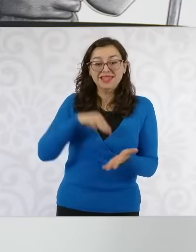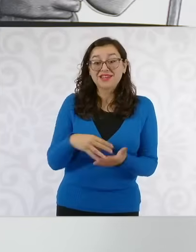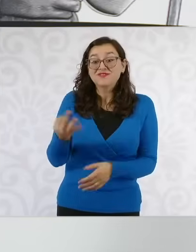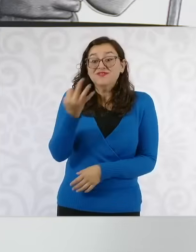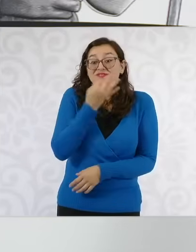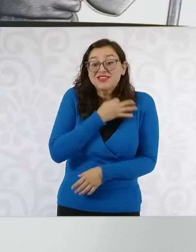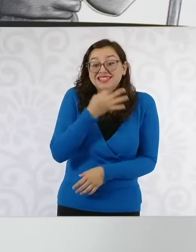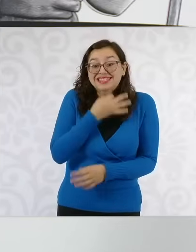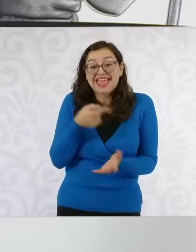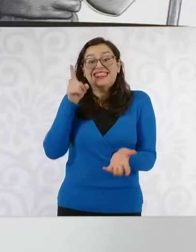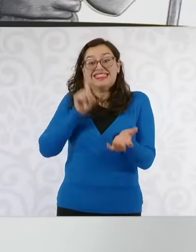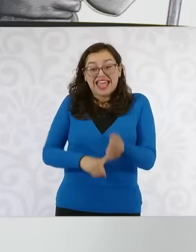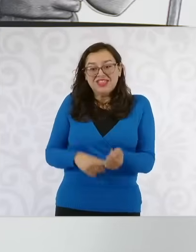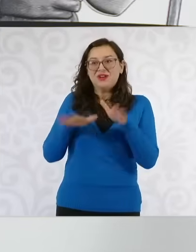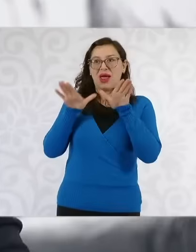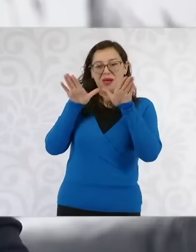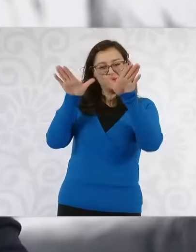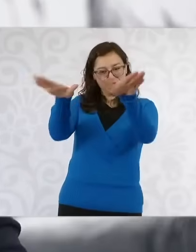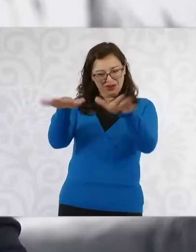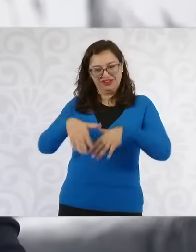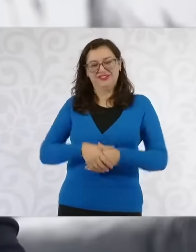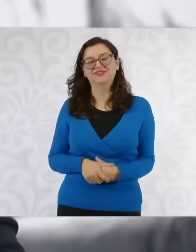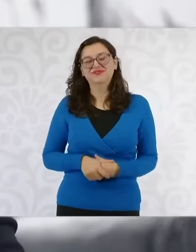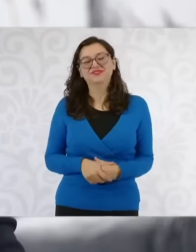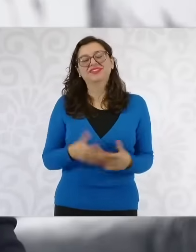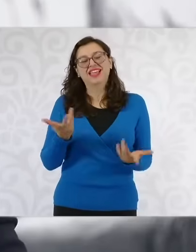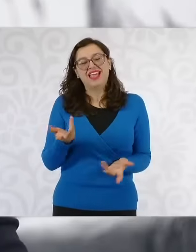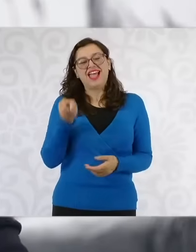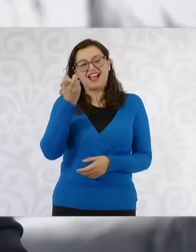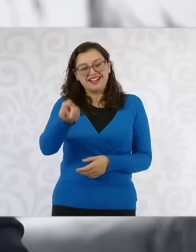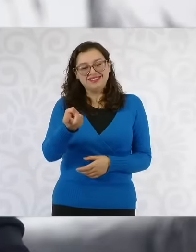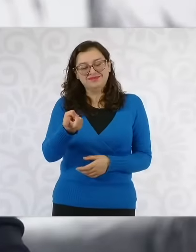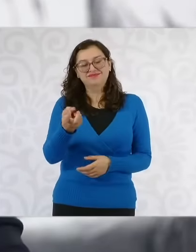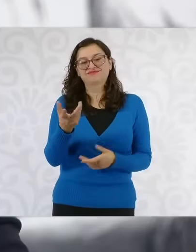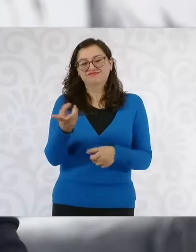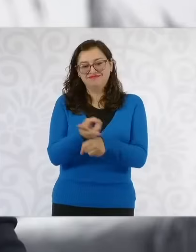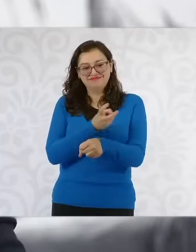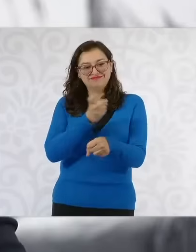para poder compartir esto pero también hacemos una invitación a todos aquellos